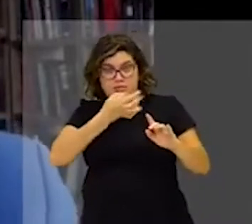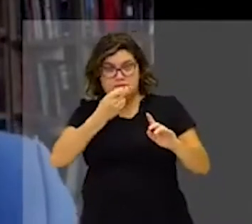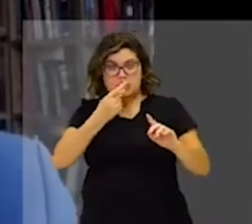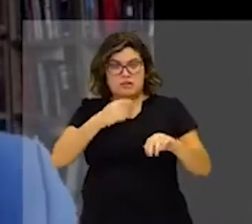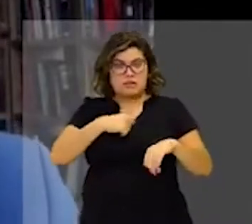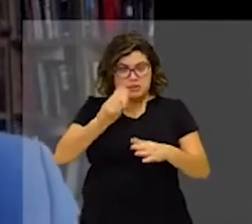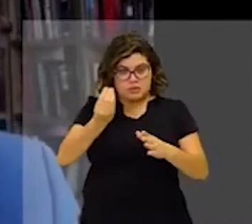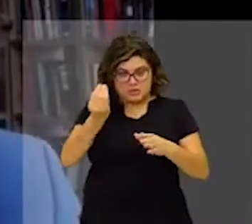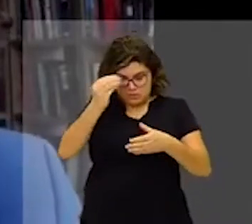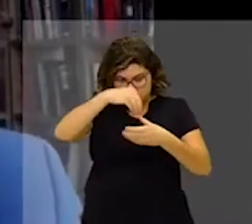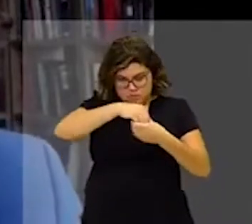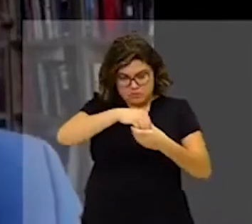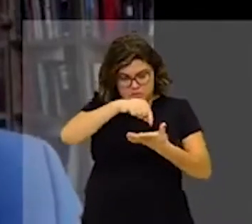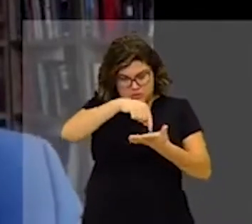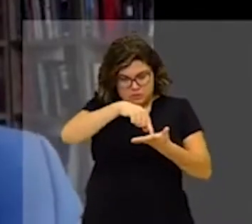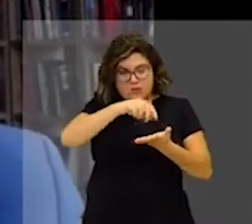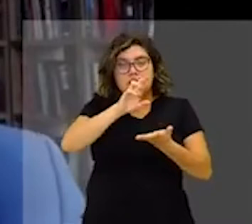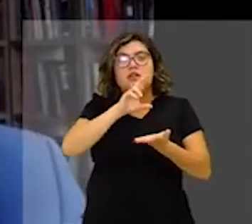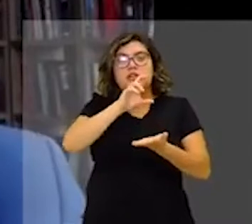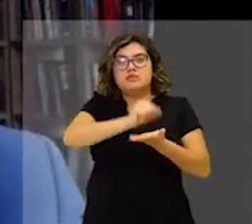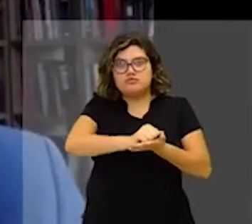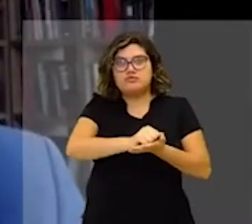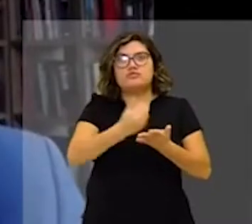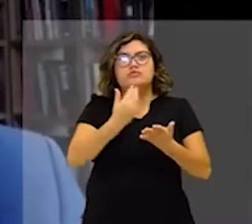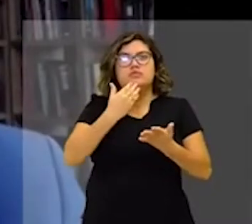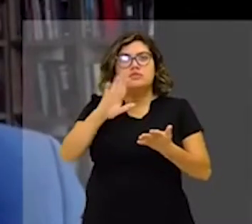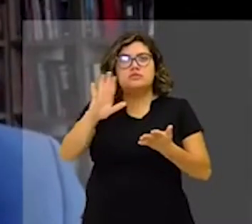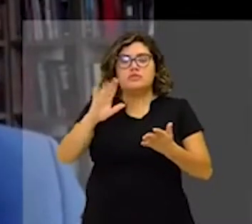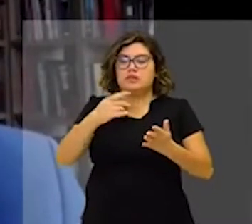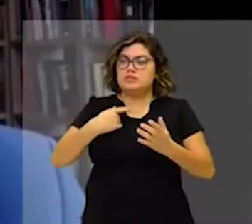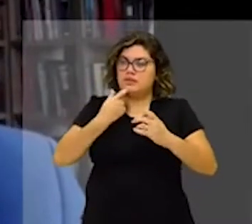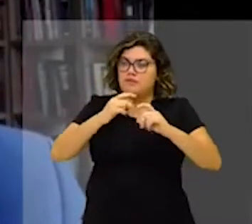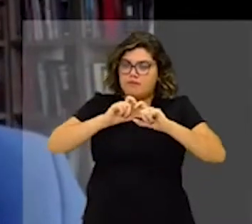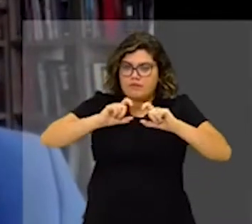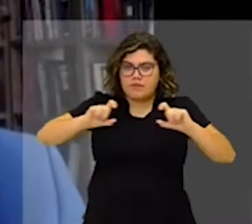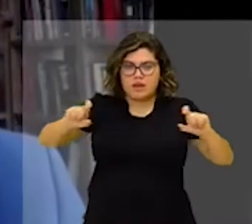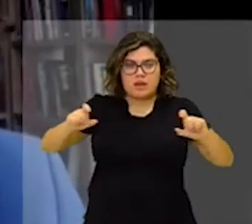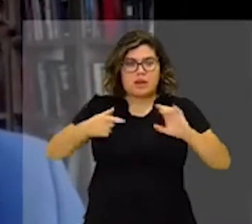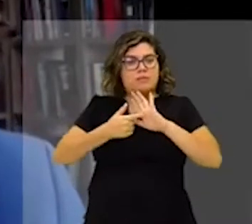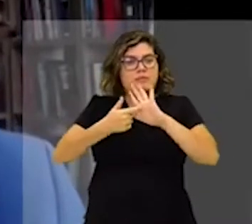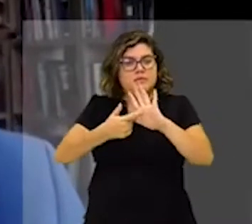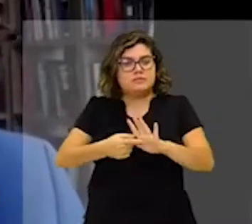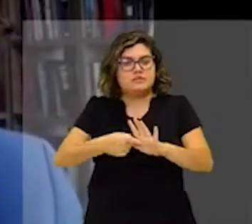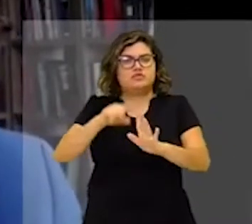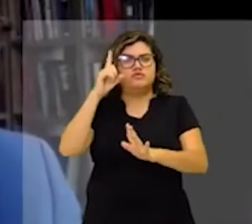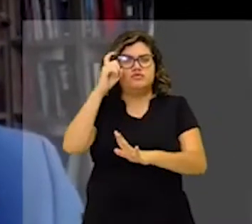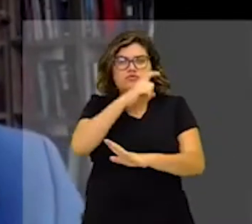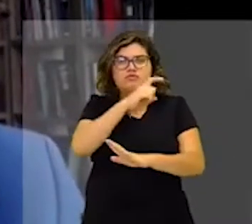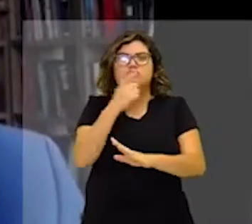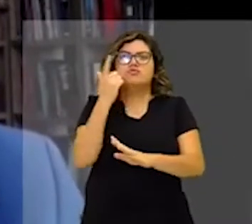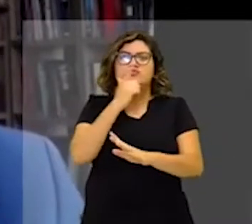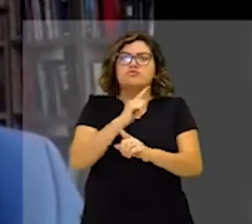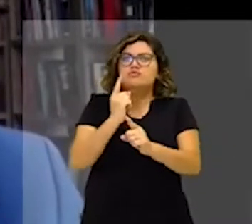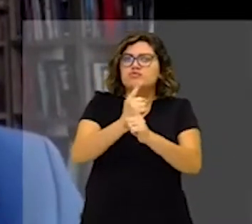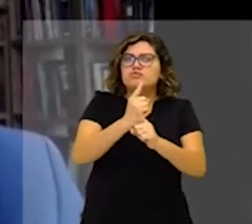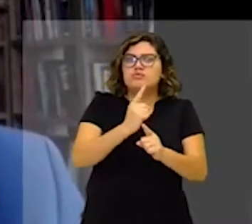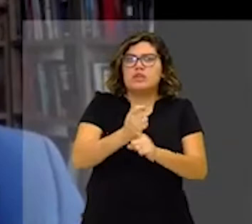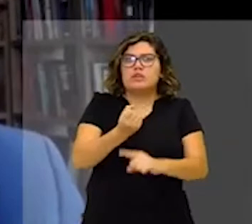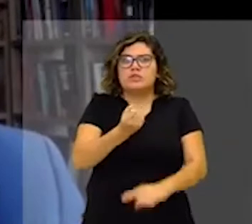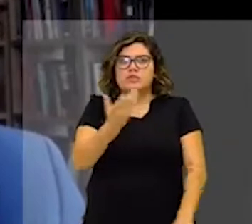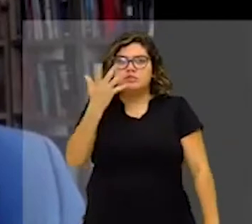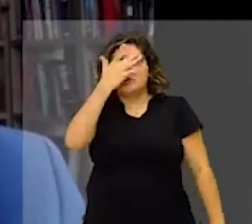essa expressão haveria uma dificuldade de identificação das pessoas concorrentes nós